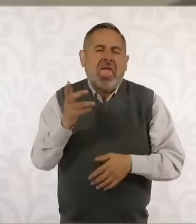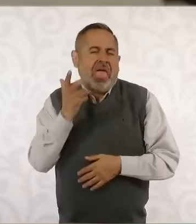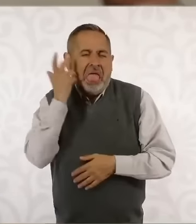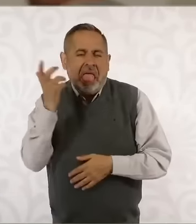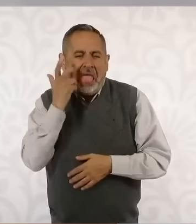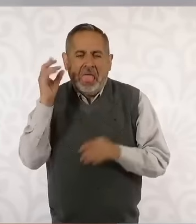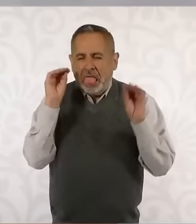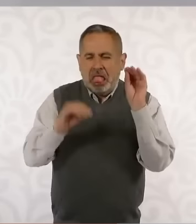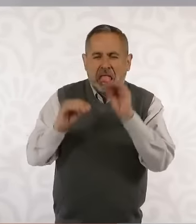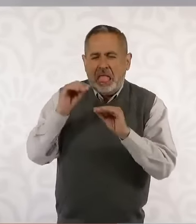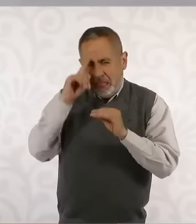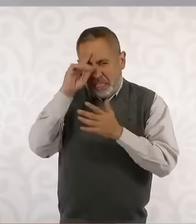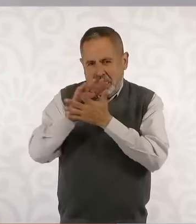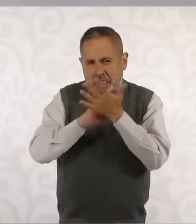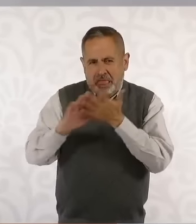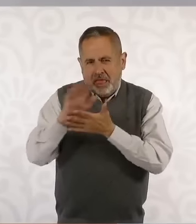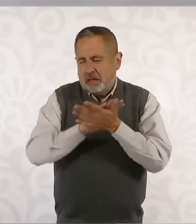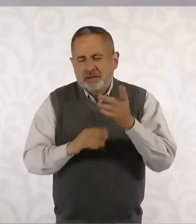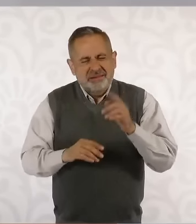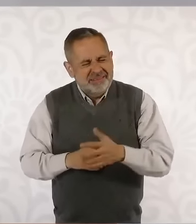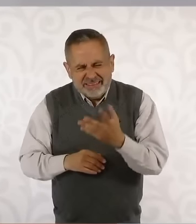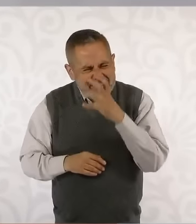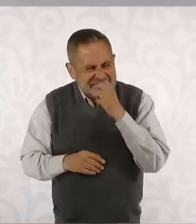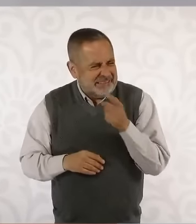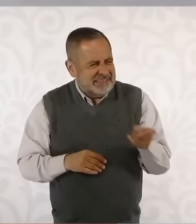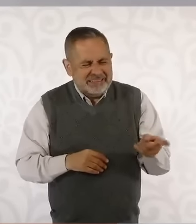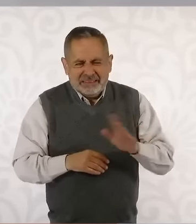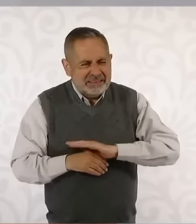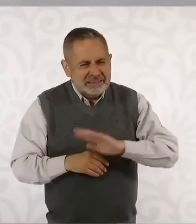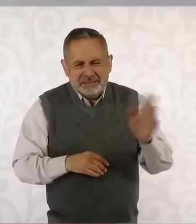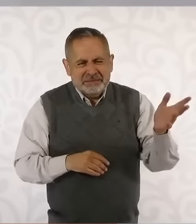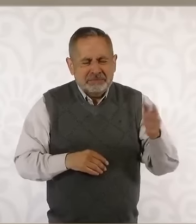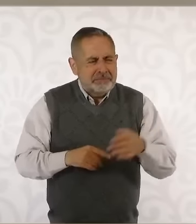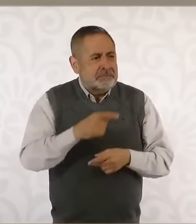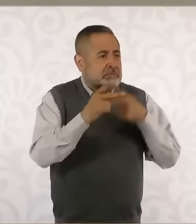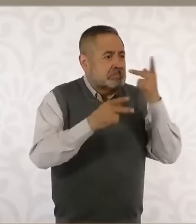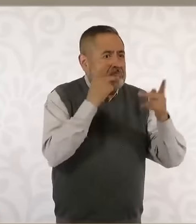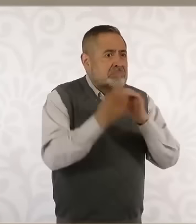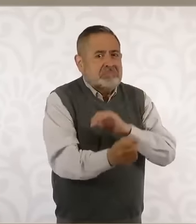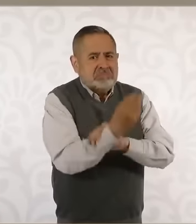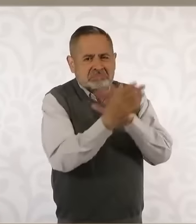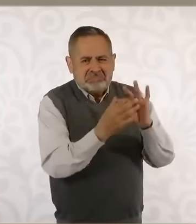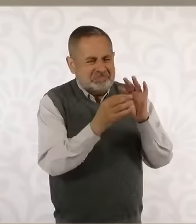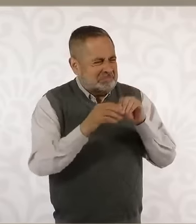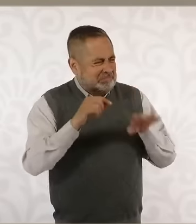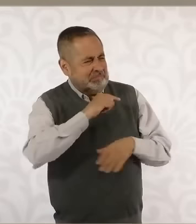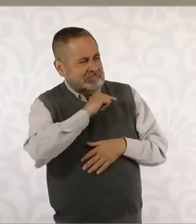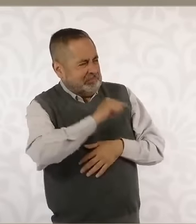de humo. Desgraciadamente, muy tristemente, muchas de estas versiones fueron impulsadas por personas